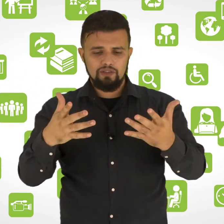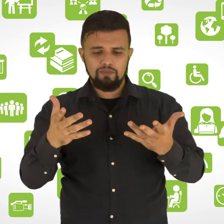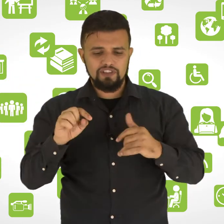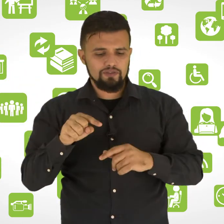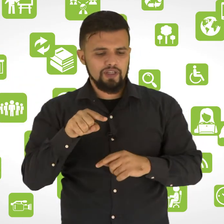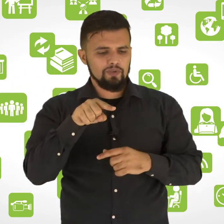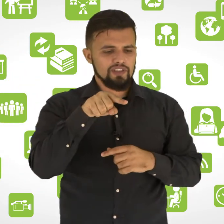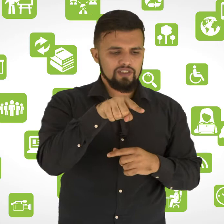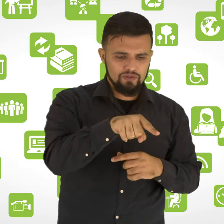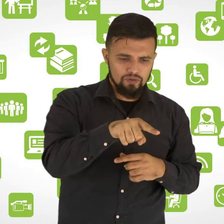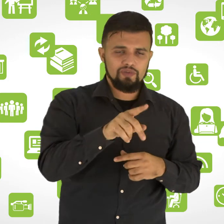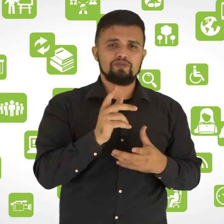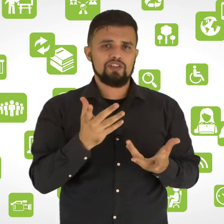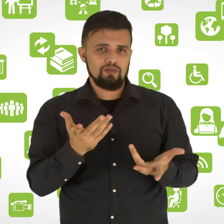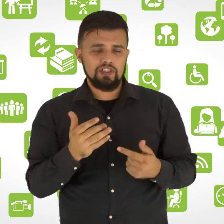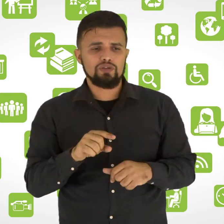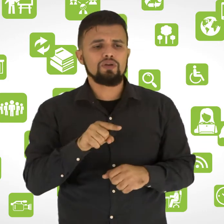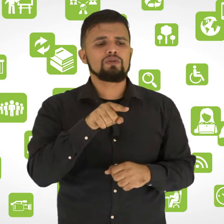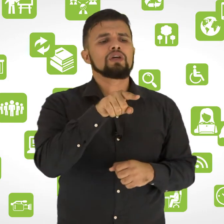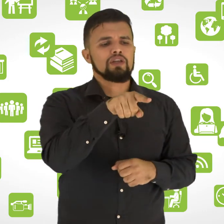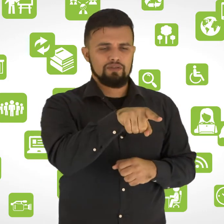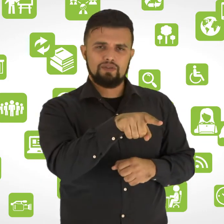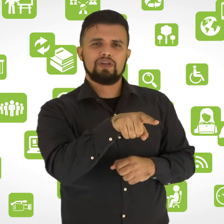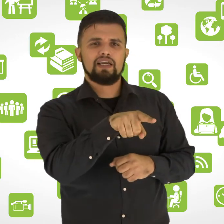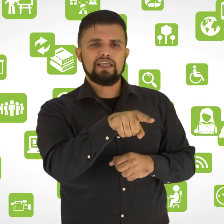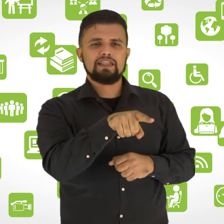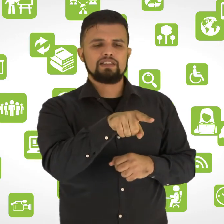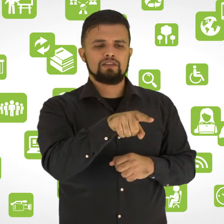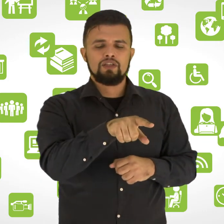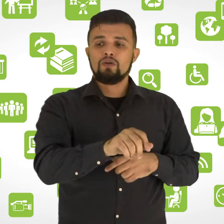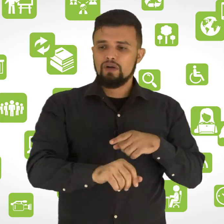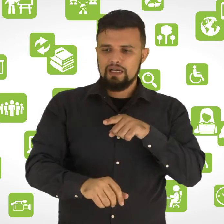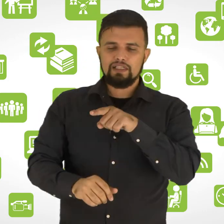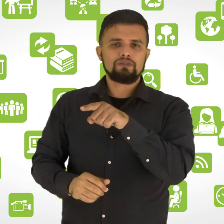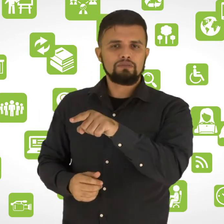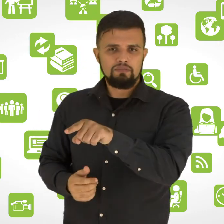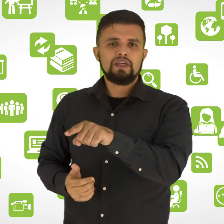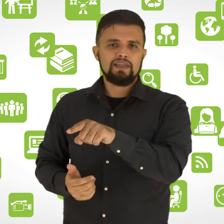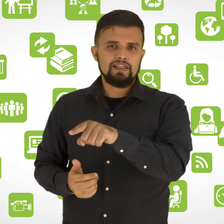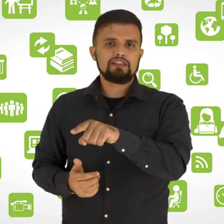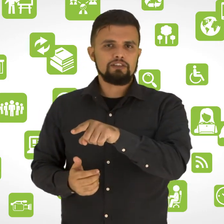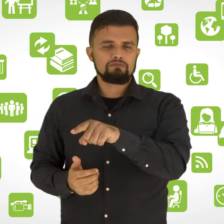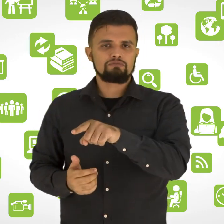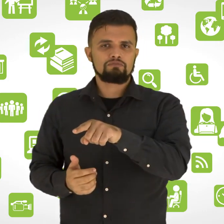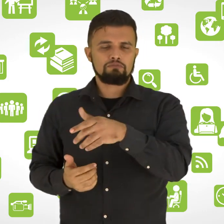Então, eu preciso ficar apontando, se eu tô me referindo ao cachorro, vou colocar "ele". O gato "ele". Posso dizer: "O cão, o gato, ele"